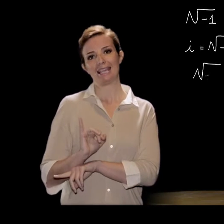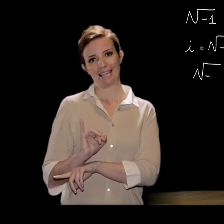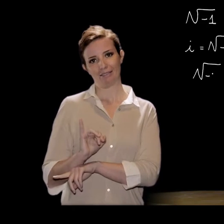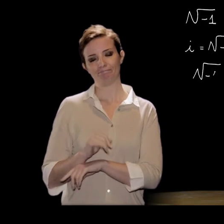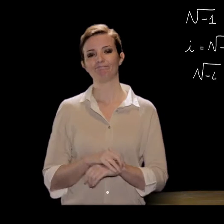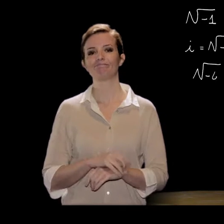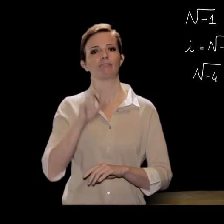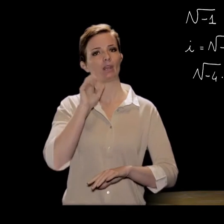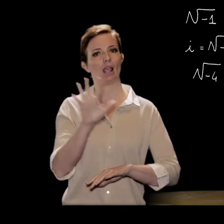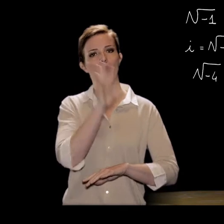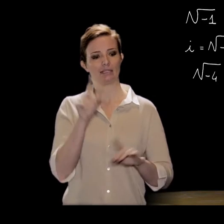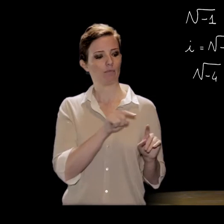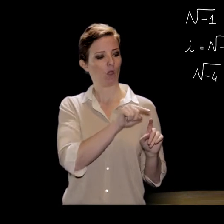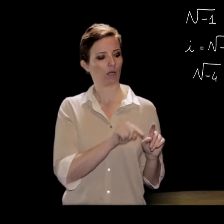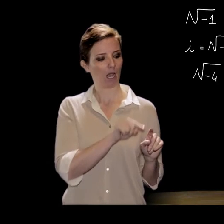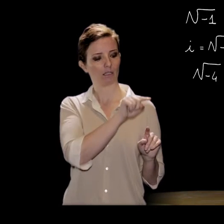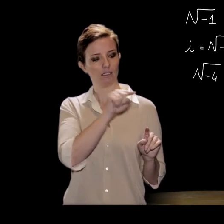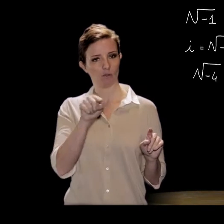(LEGGE L'ESEMPIO)